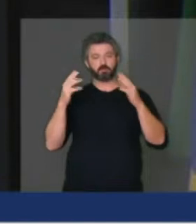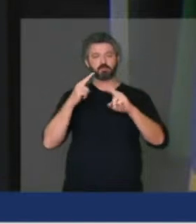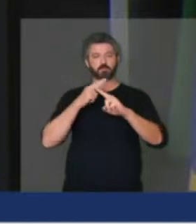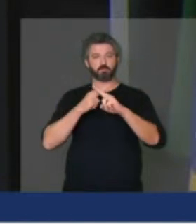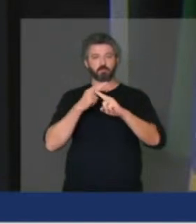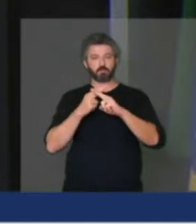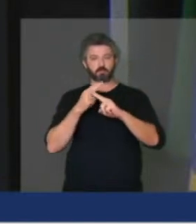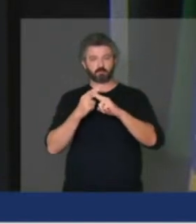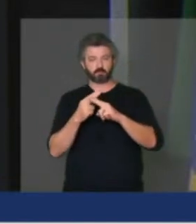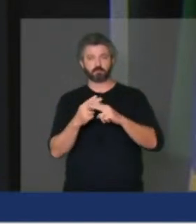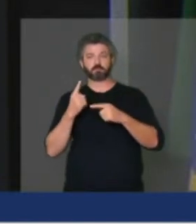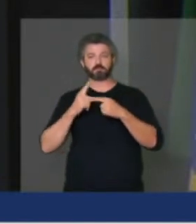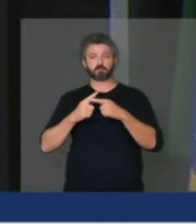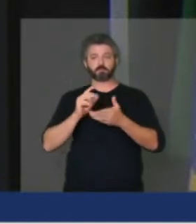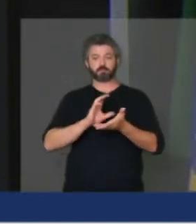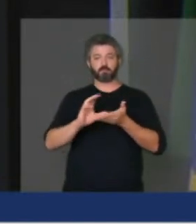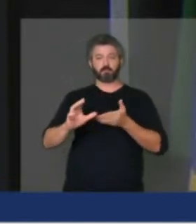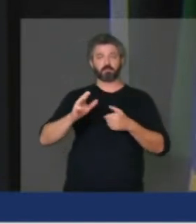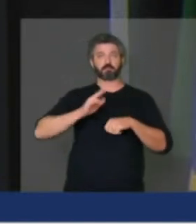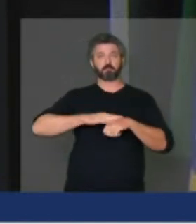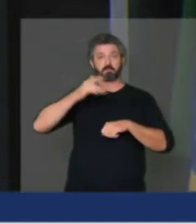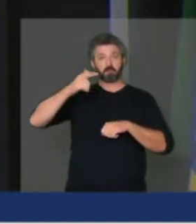FEDERAL POR ESTAR INVESTINDO CADA VEZ MAIS NESSES ATLETAS É NÍTIDO ALI TAMBÉM O